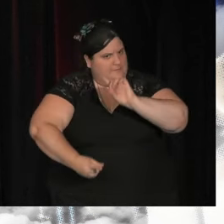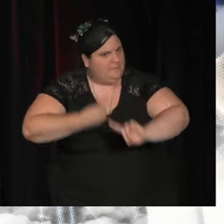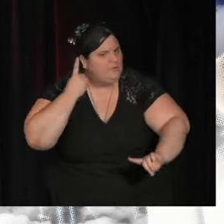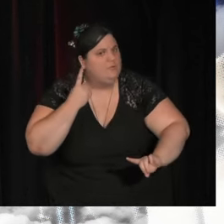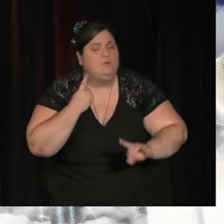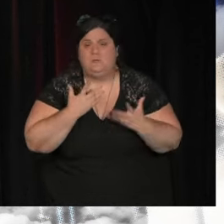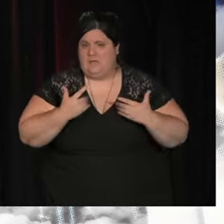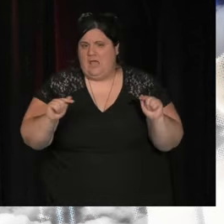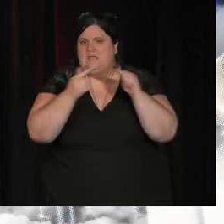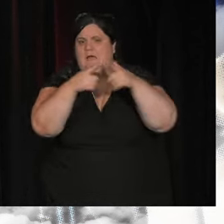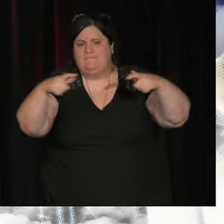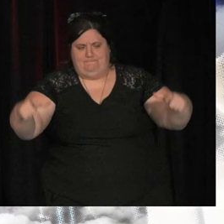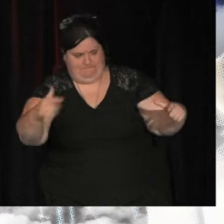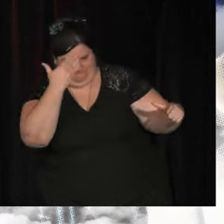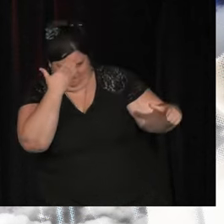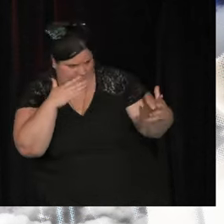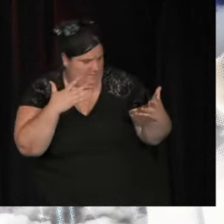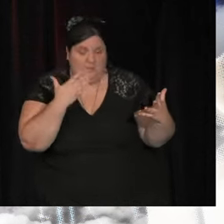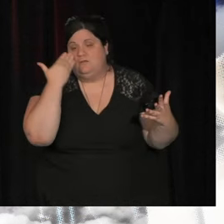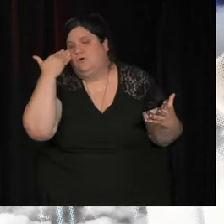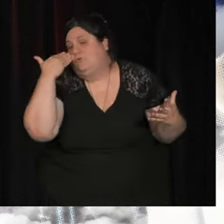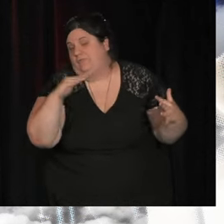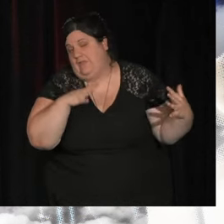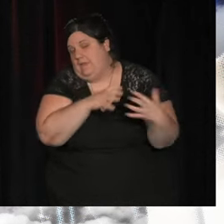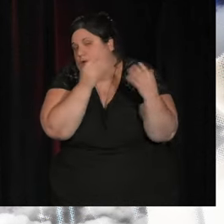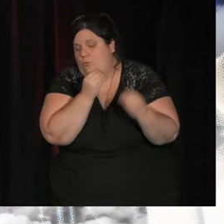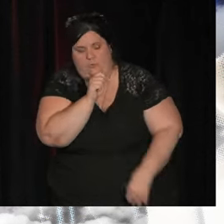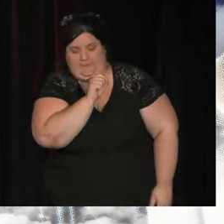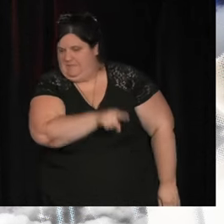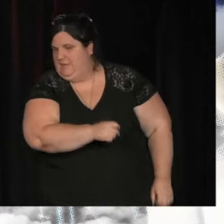Au bout d'un moment, quand tu joues, tu sais que la fight va se passer ici et pas là, genre si l'équipe adverse est en train de pousser